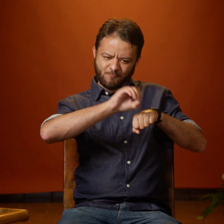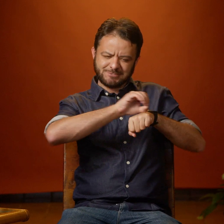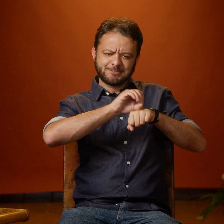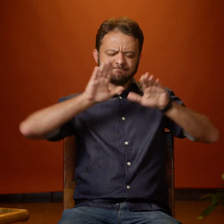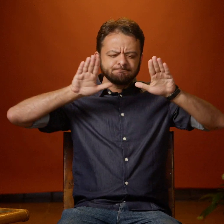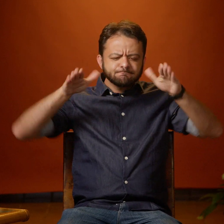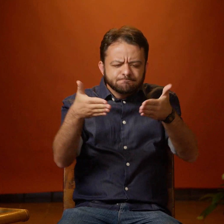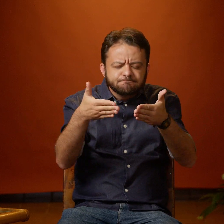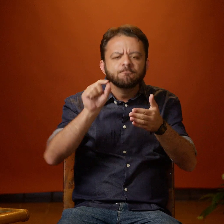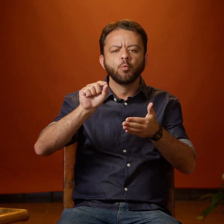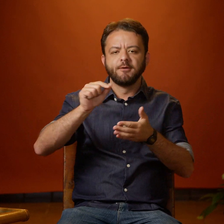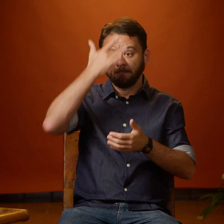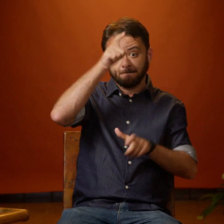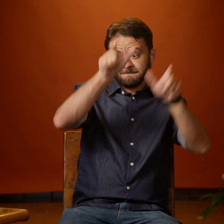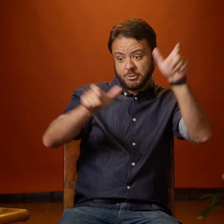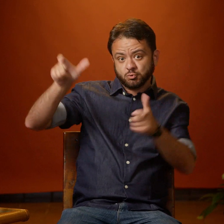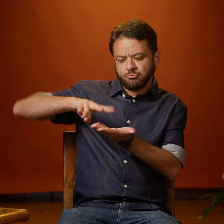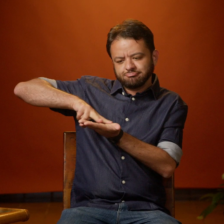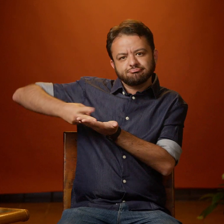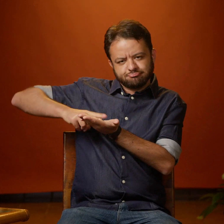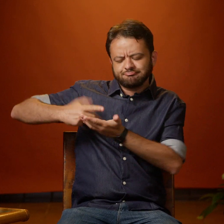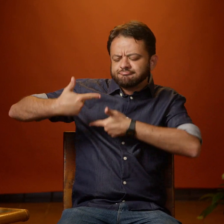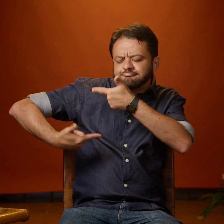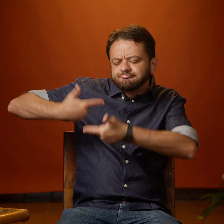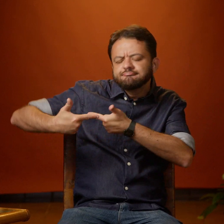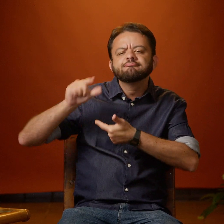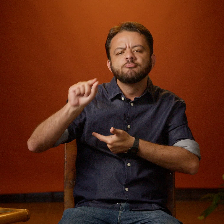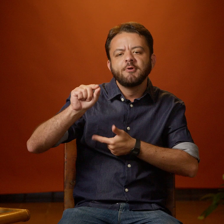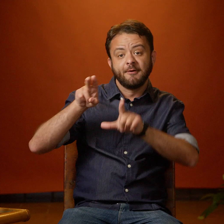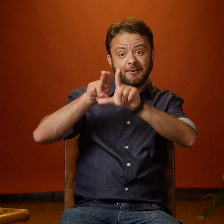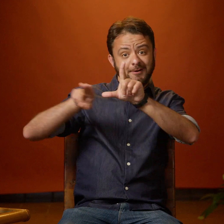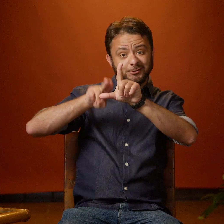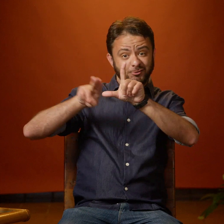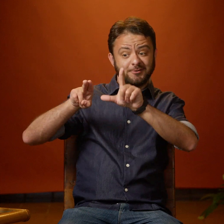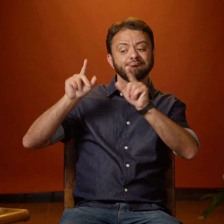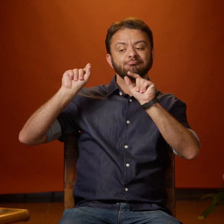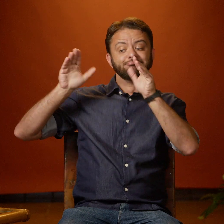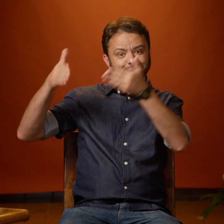e a pessoa vai fazer a tradução. Depois eles vão passar para a legenda descritiva,